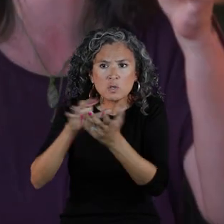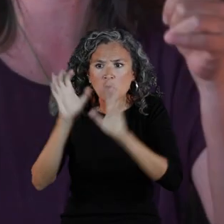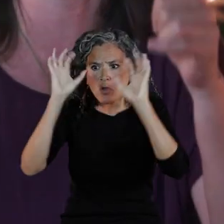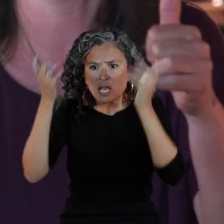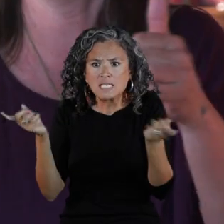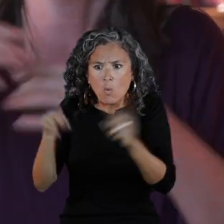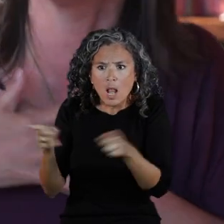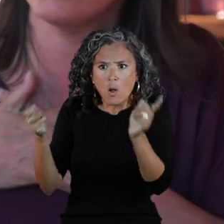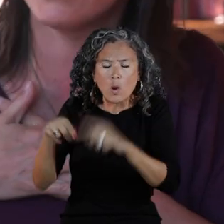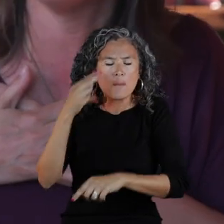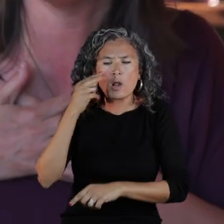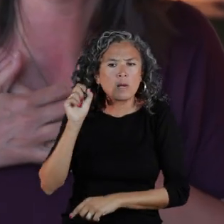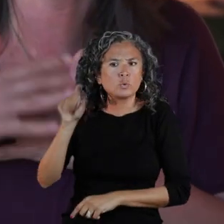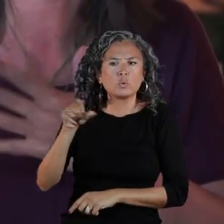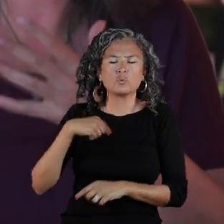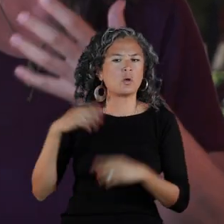problema tuyo, yo no lo quiero elegir para mí”.